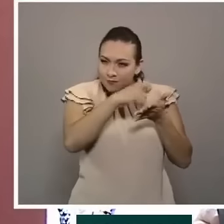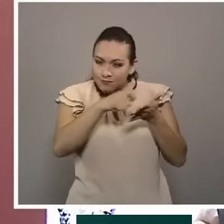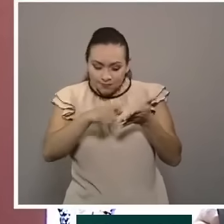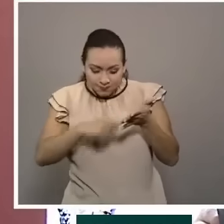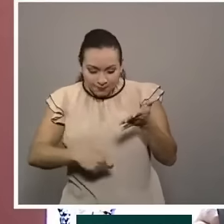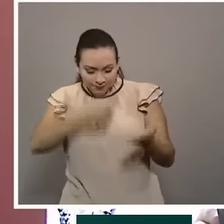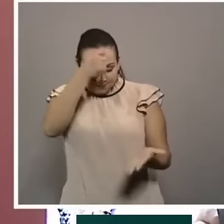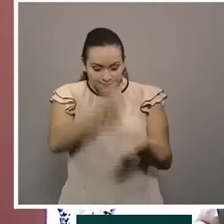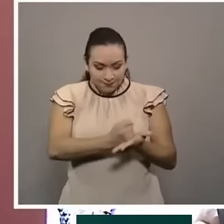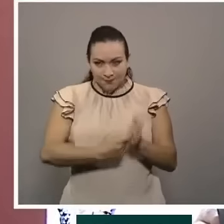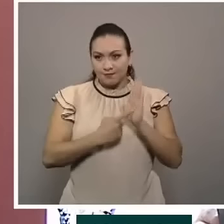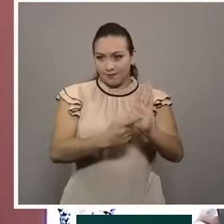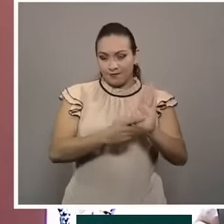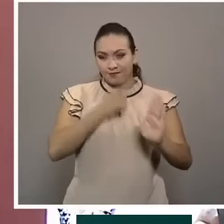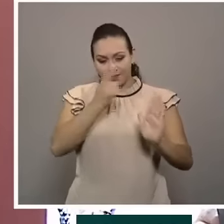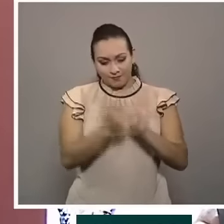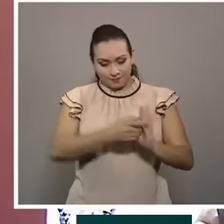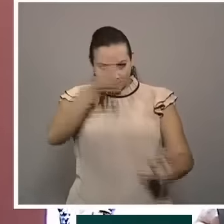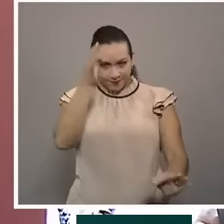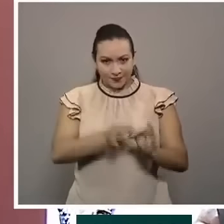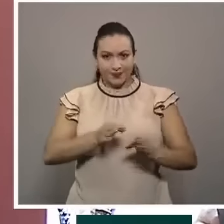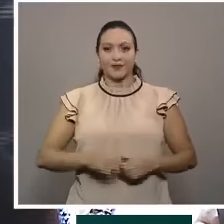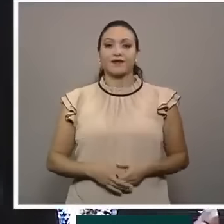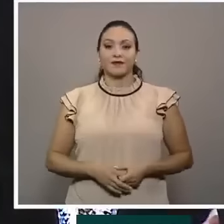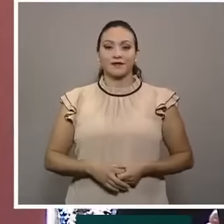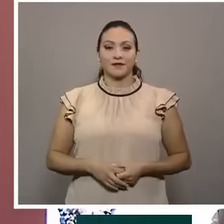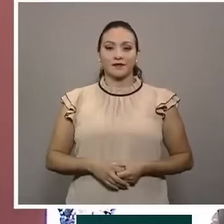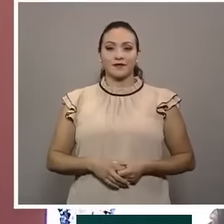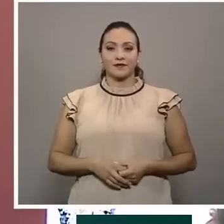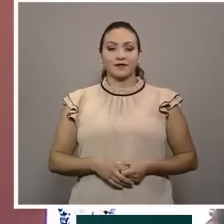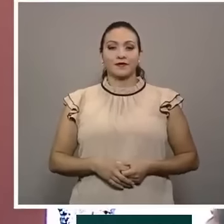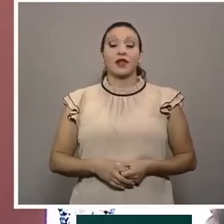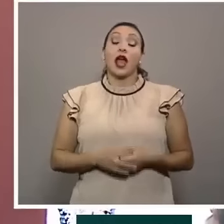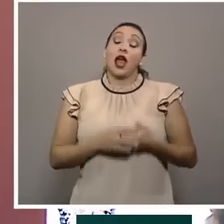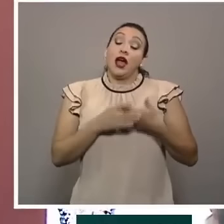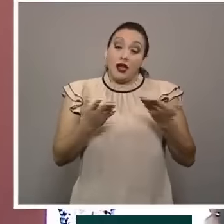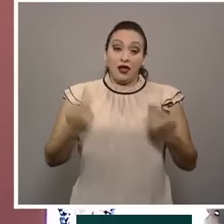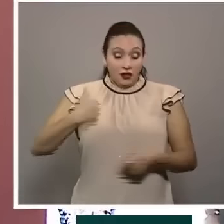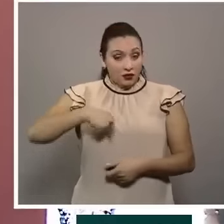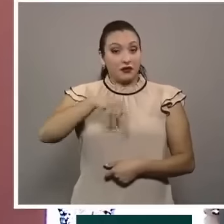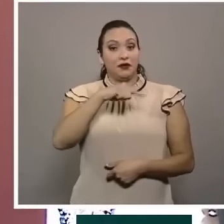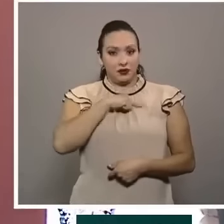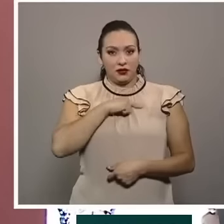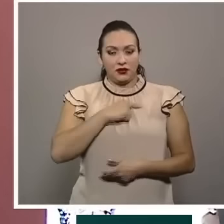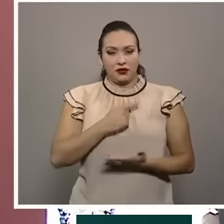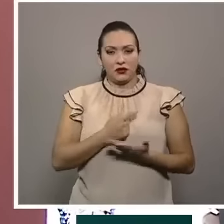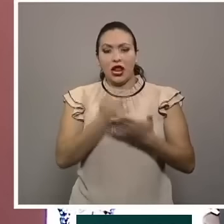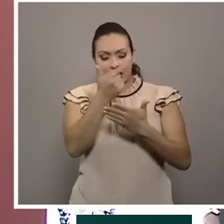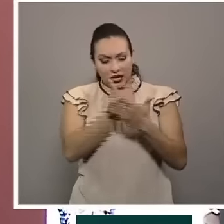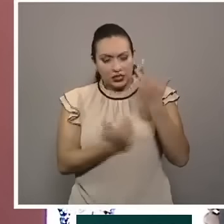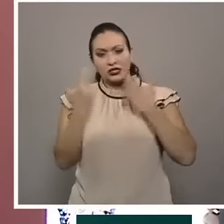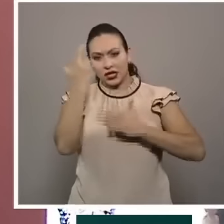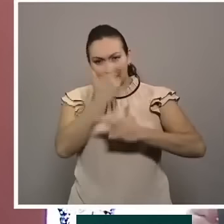la ley. Pues somos nosotros los que vamos a a desahogar ahora la sesión. Perdónenos ustedes,